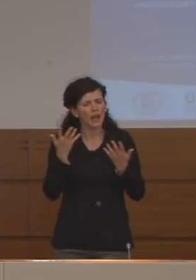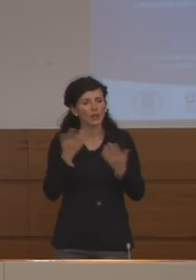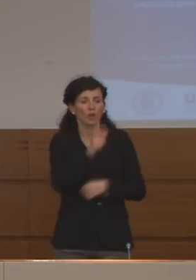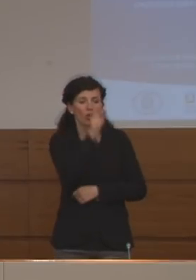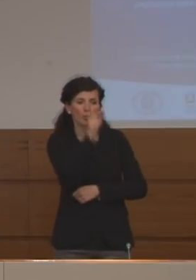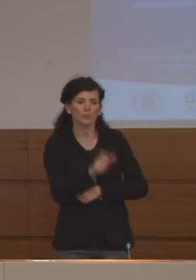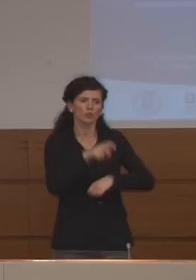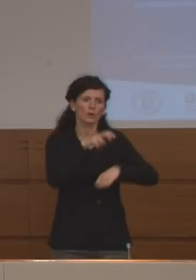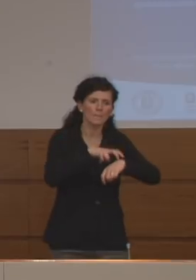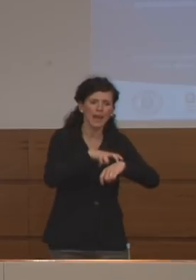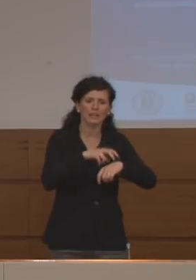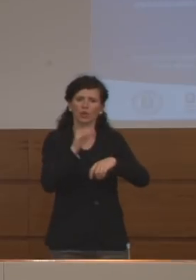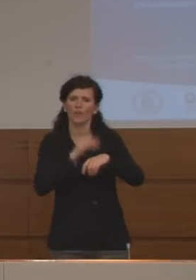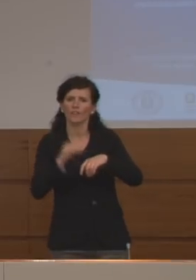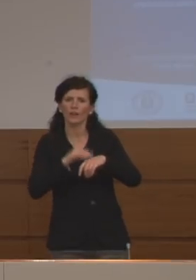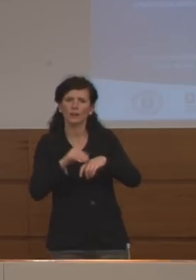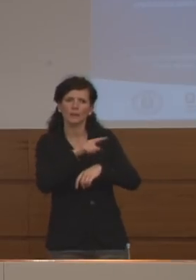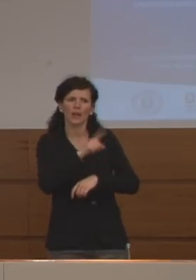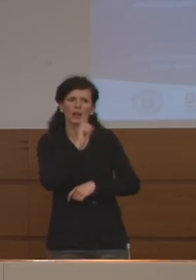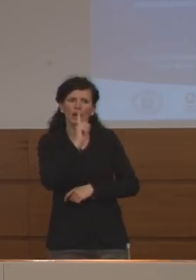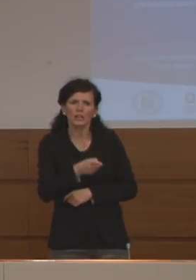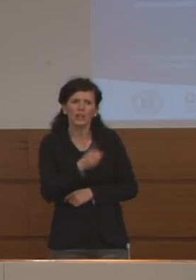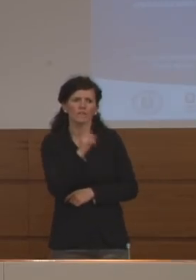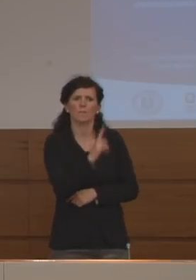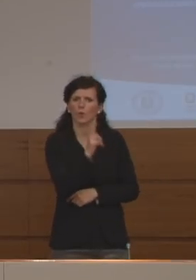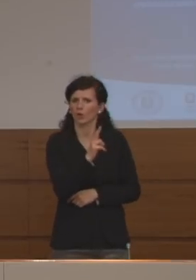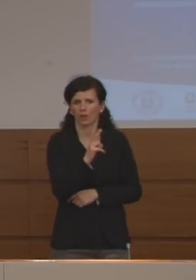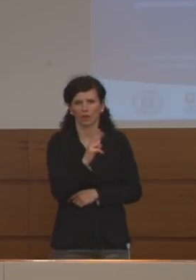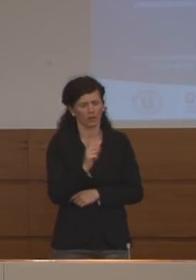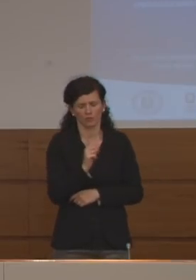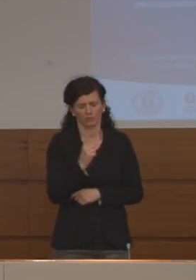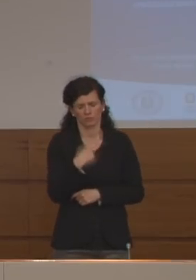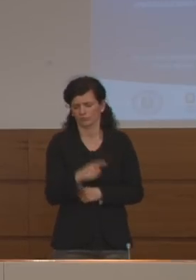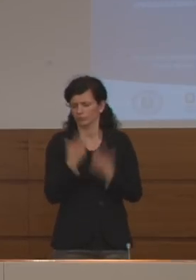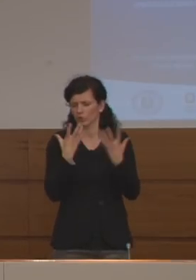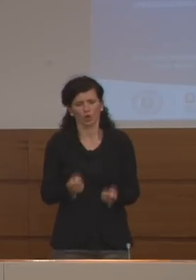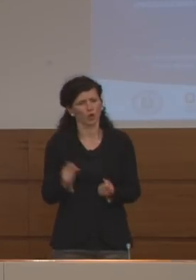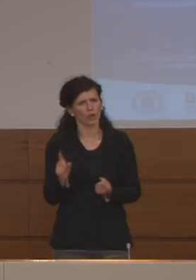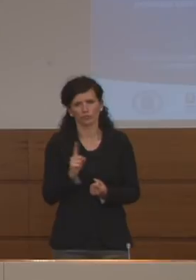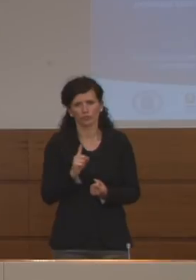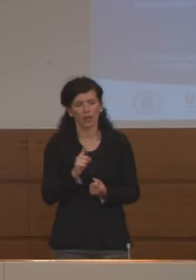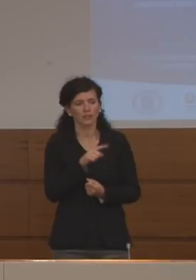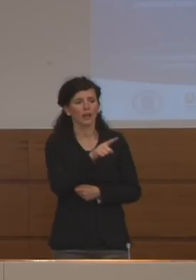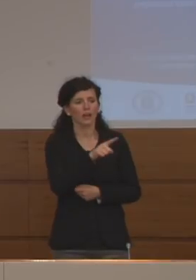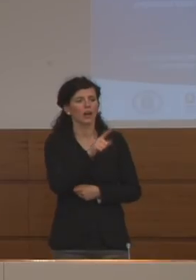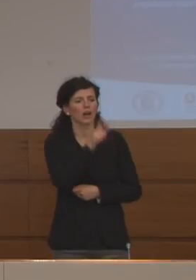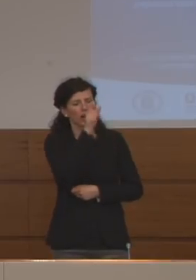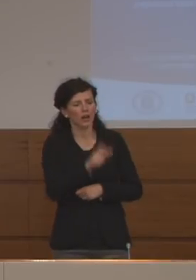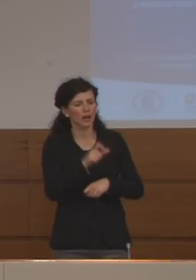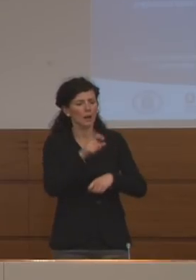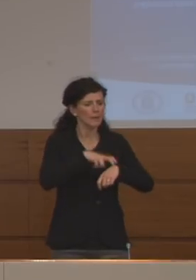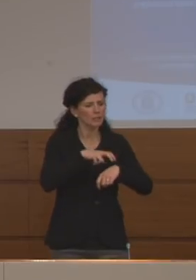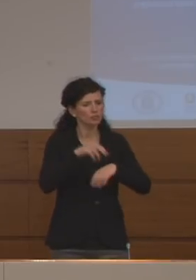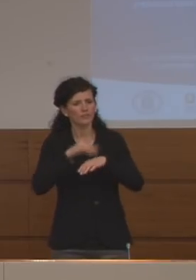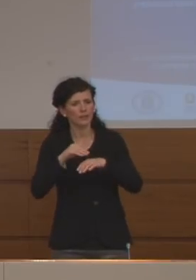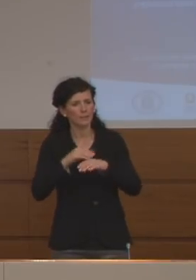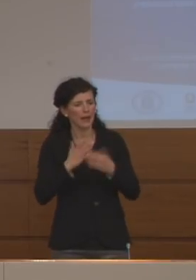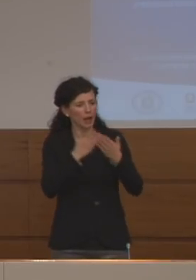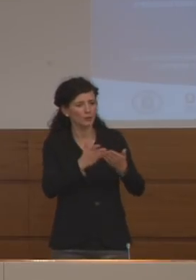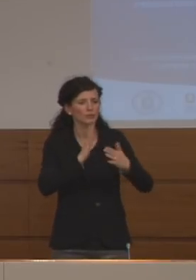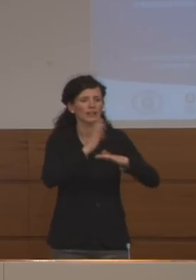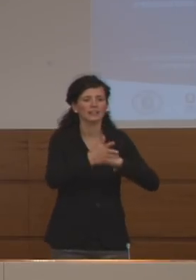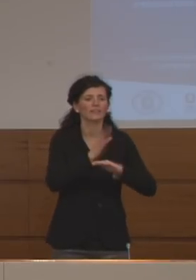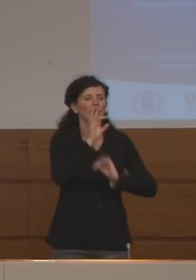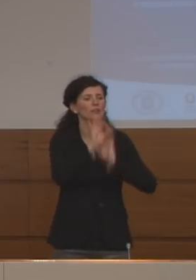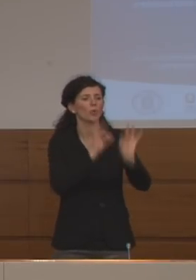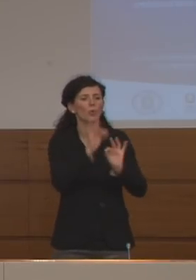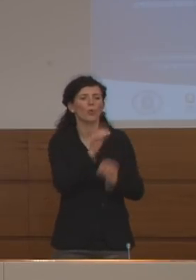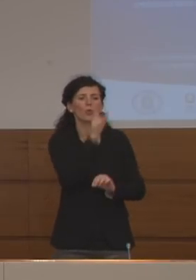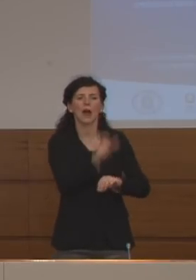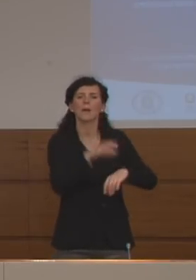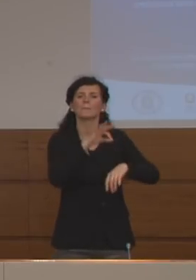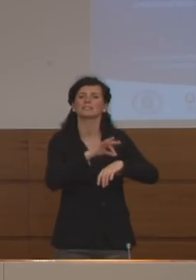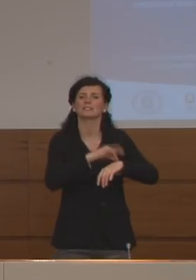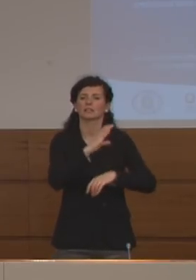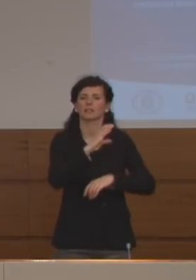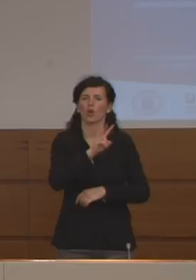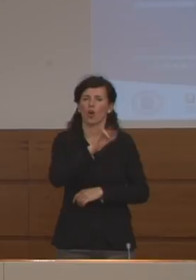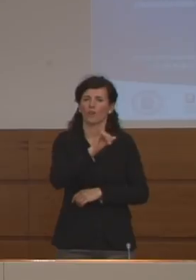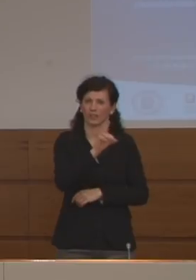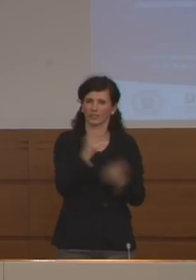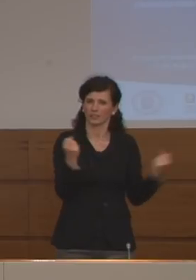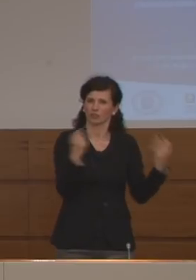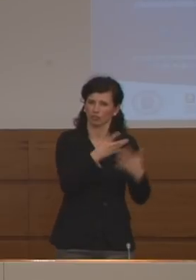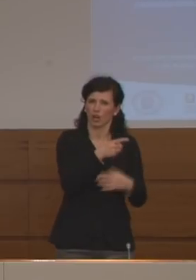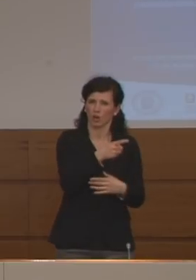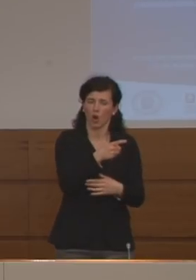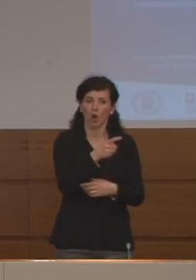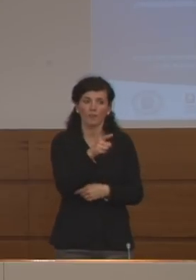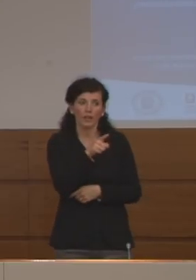per assistere i malati di covid-19. Lo dico proprio perché faccio parte della categoria.